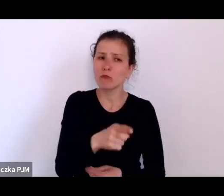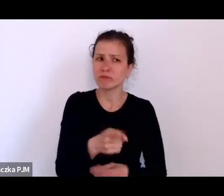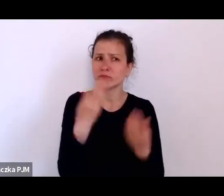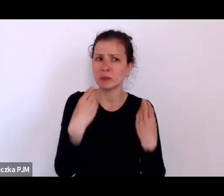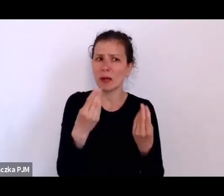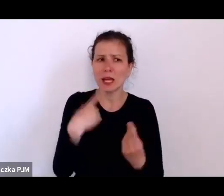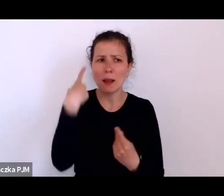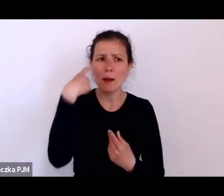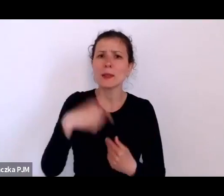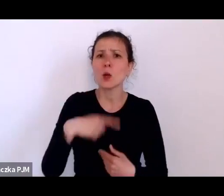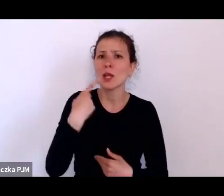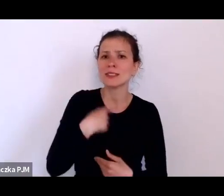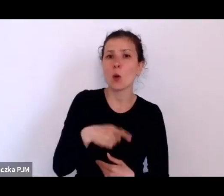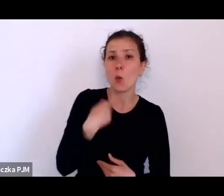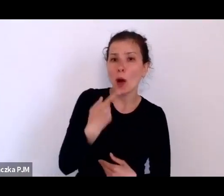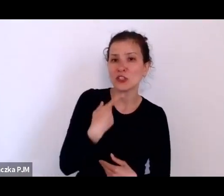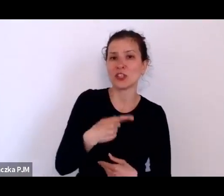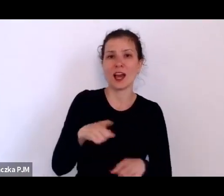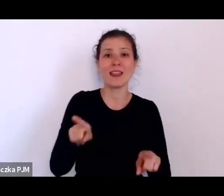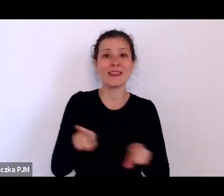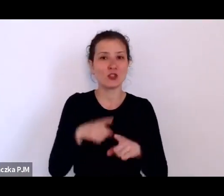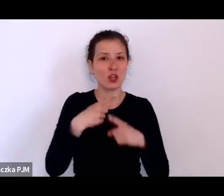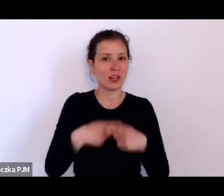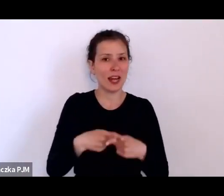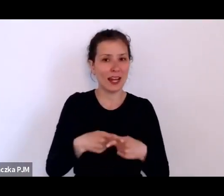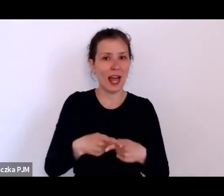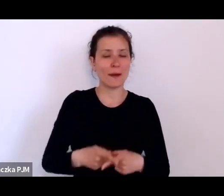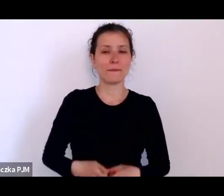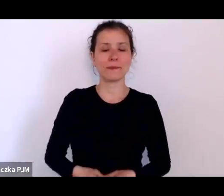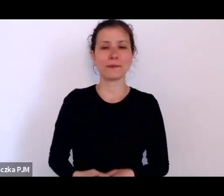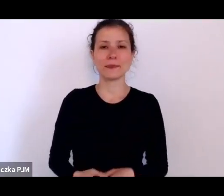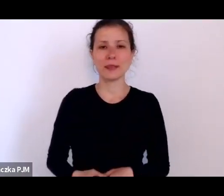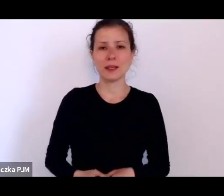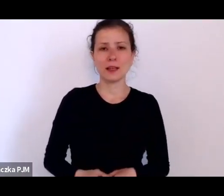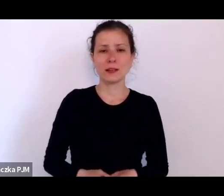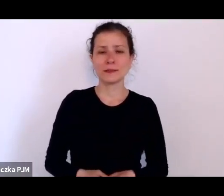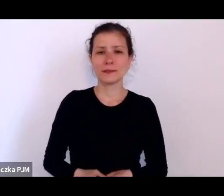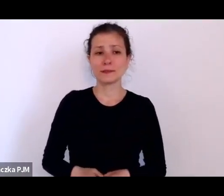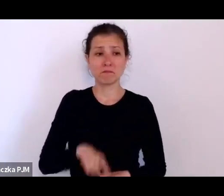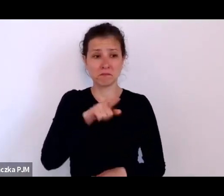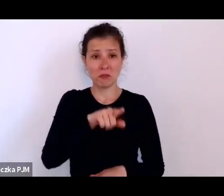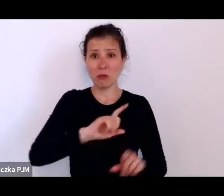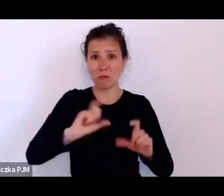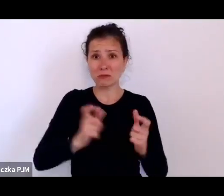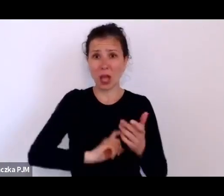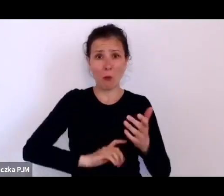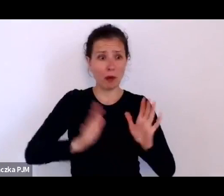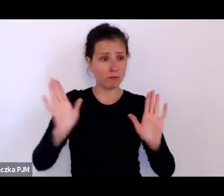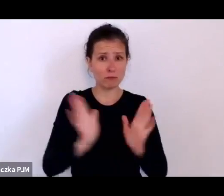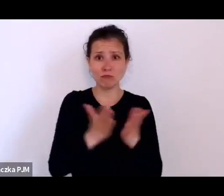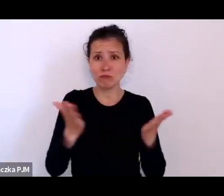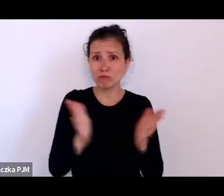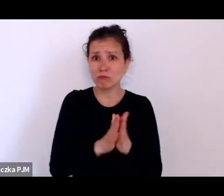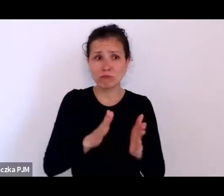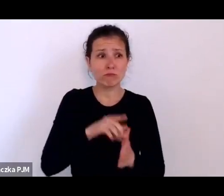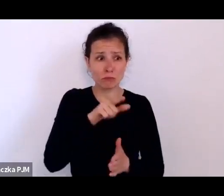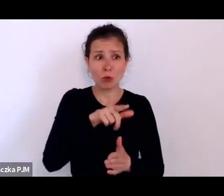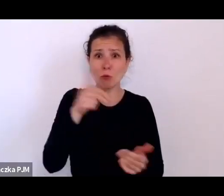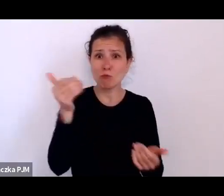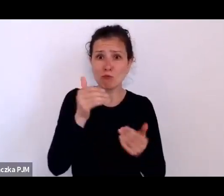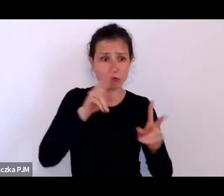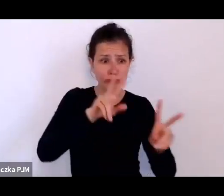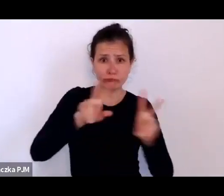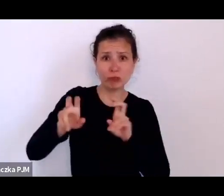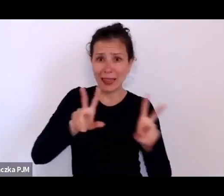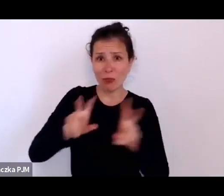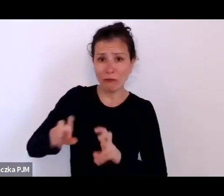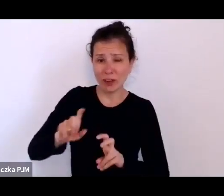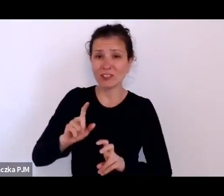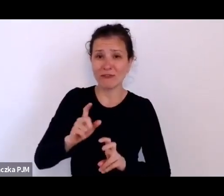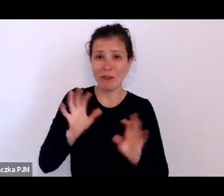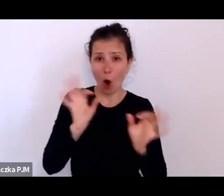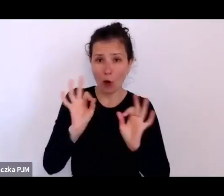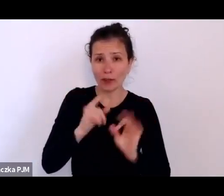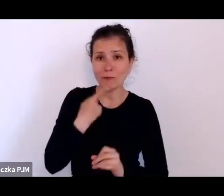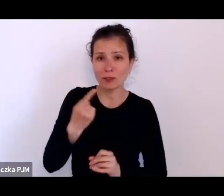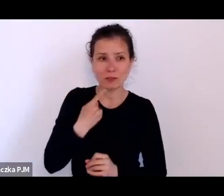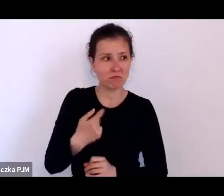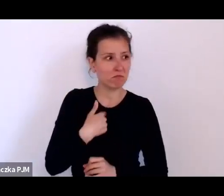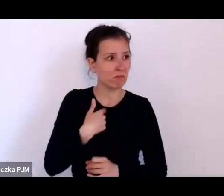całe poematy był w stanie cytować w oryginałach i mnie to zawsze fascynowało też